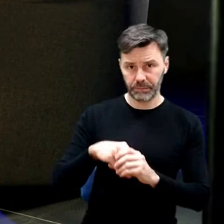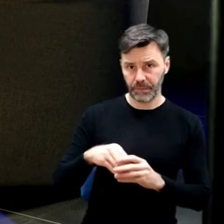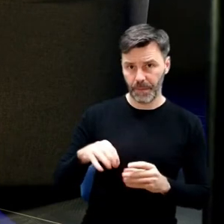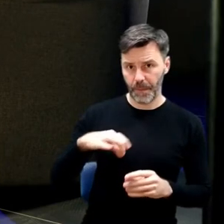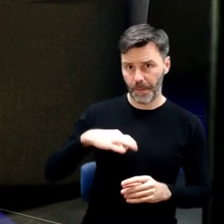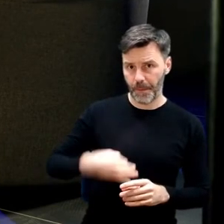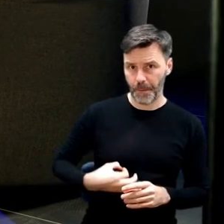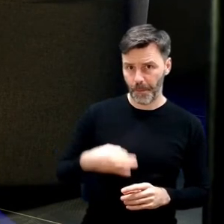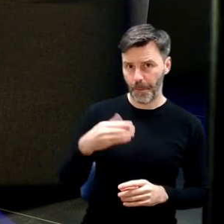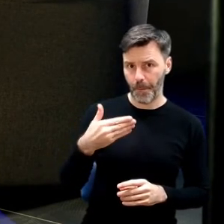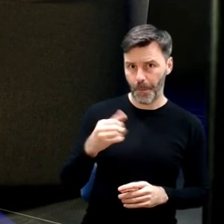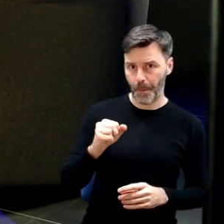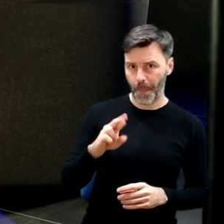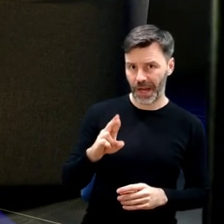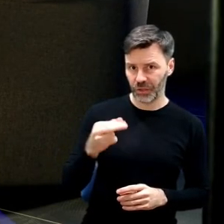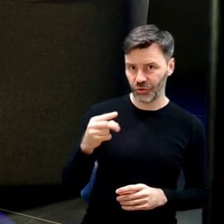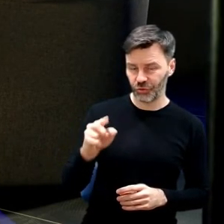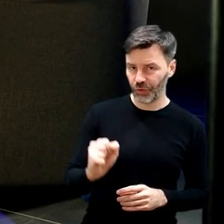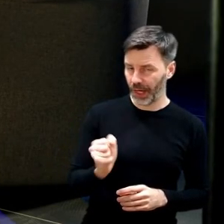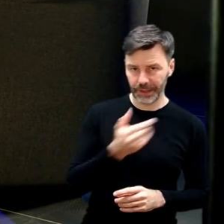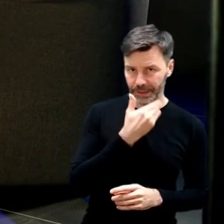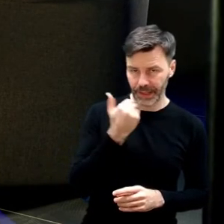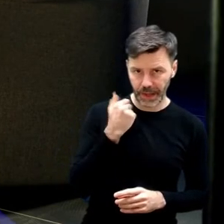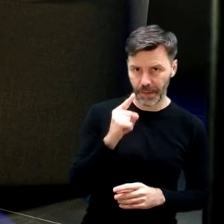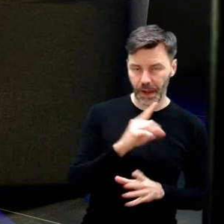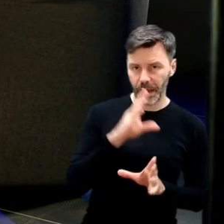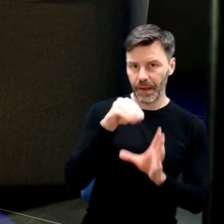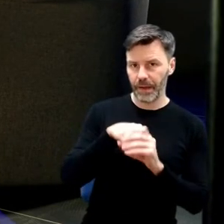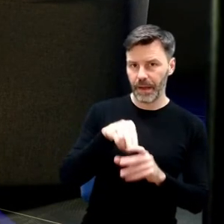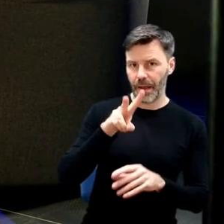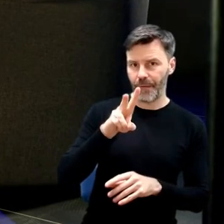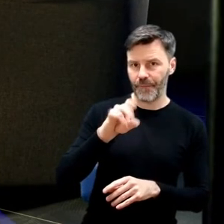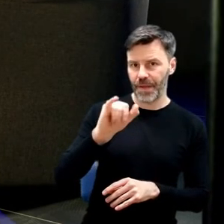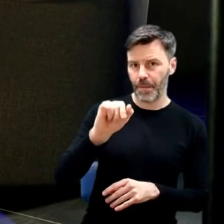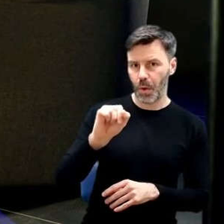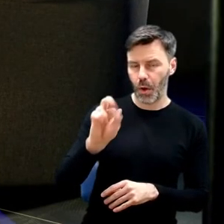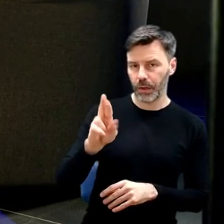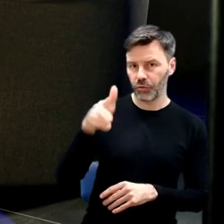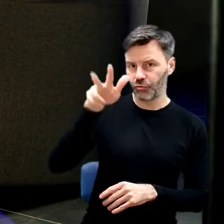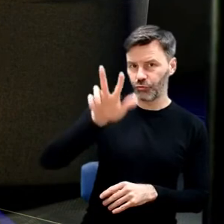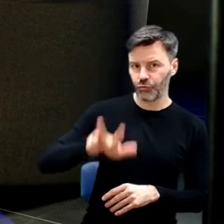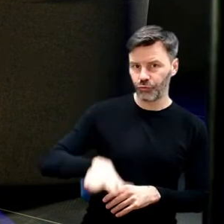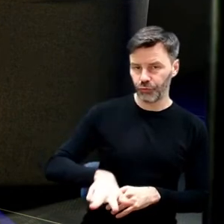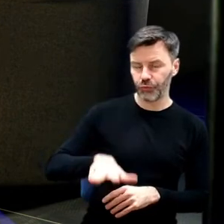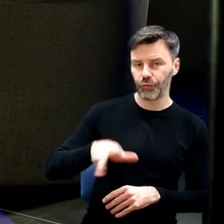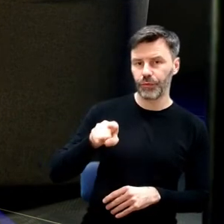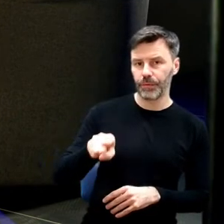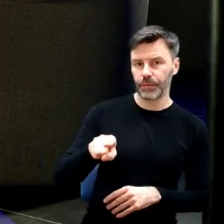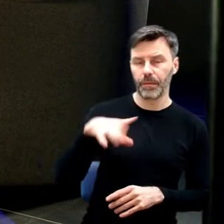ale jest on oparty o WIBOR trzymiesięczny i ten WIBOR trzymiesięczny w 2021 roku,